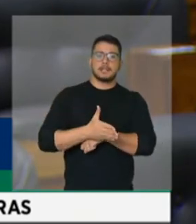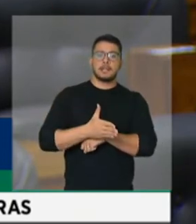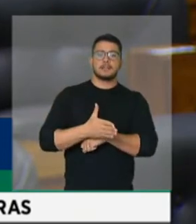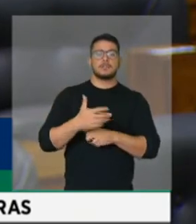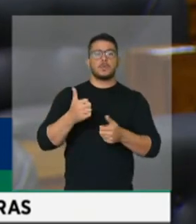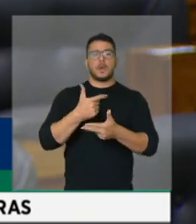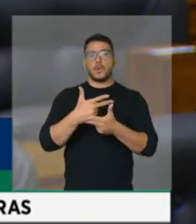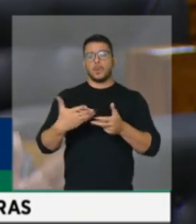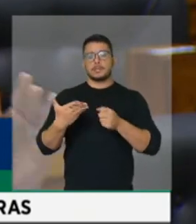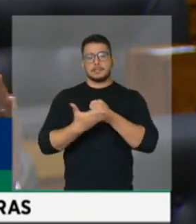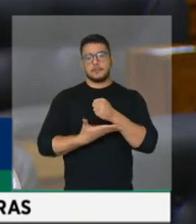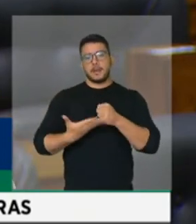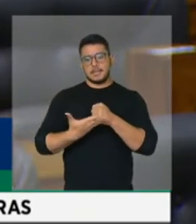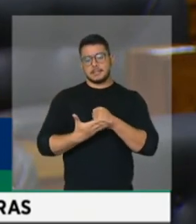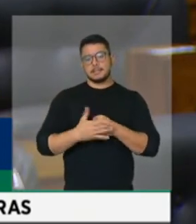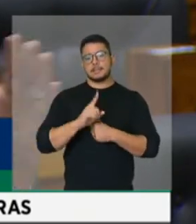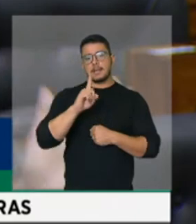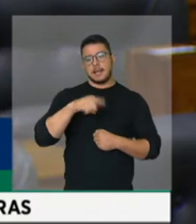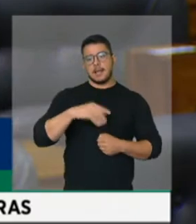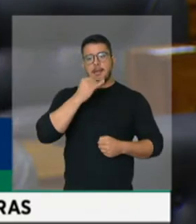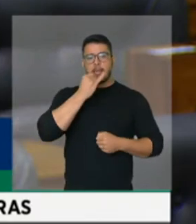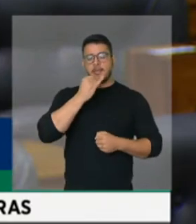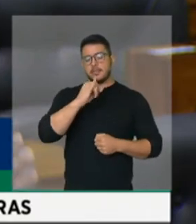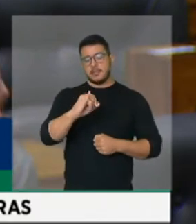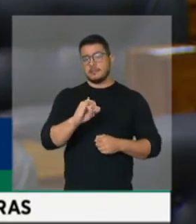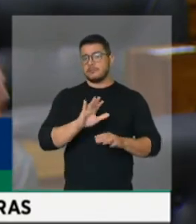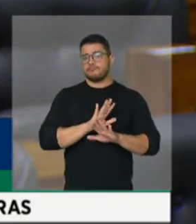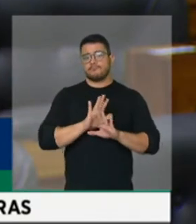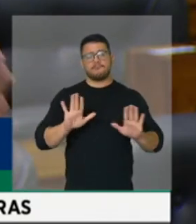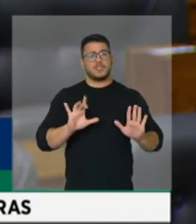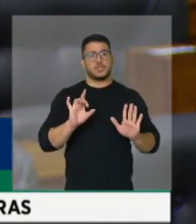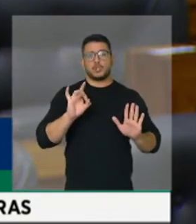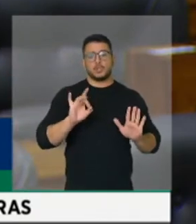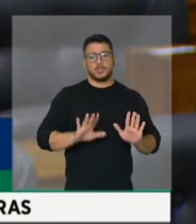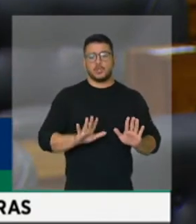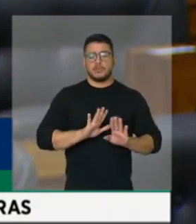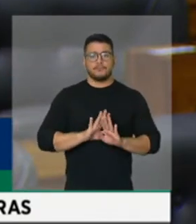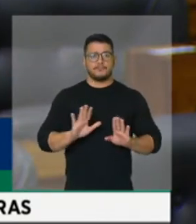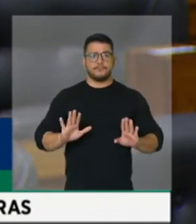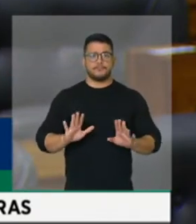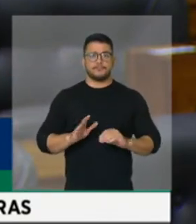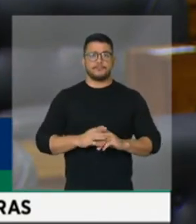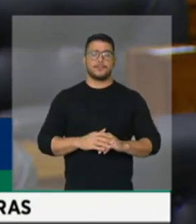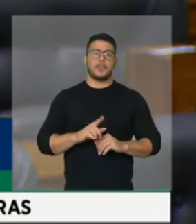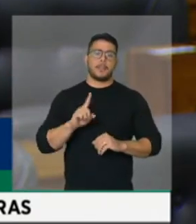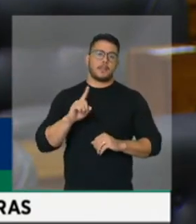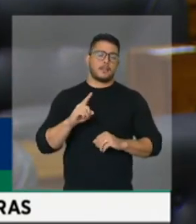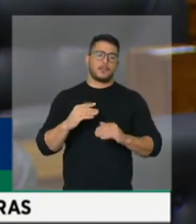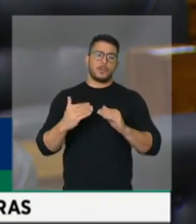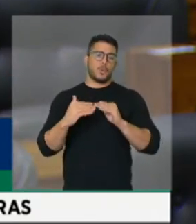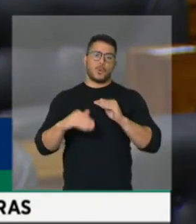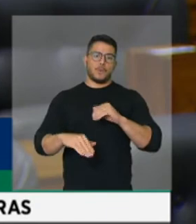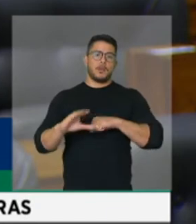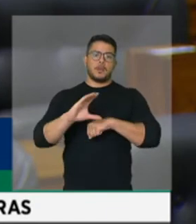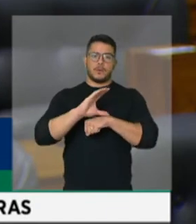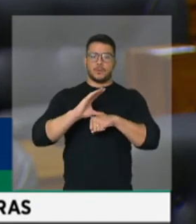RIOS BRASILEIROS. INCLUSIVE O RIO SÃO FRANCISCO. A GESTÃO SOBRE AS ÁGUAS FLUVIAIS. TERCEIRO, O ACESSO UNIVERSAL A